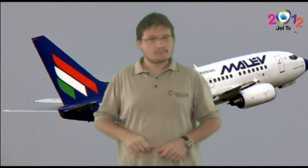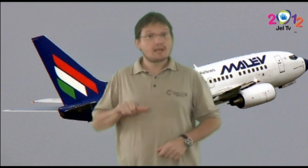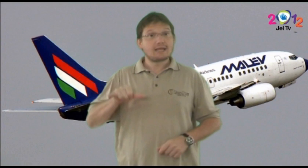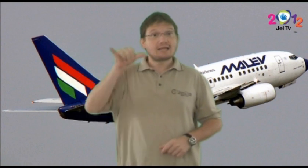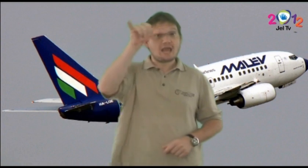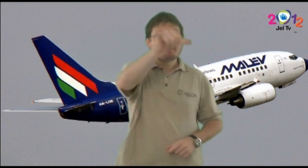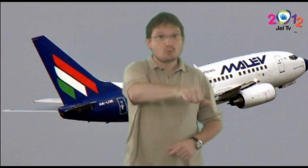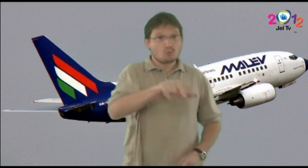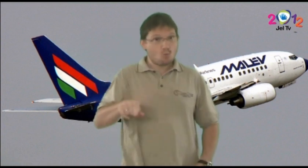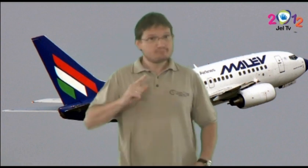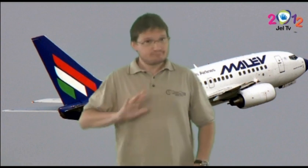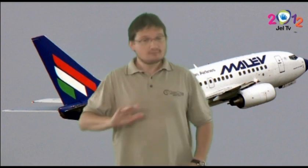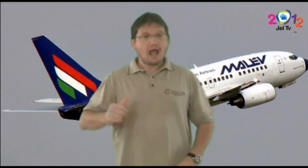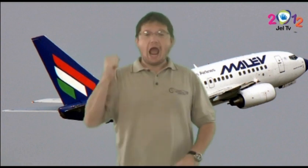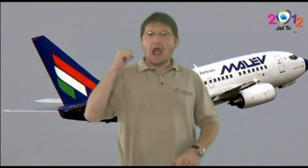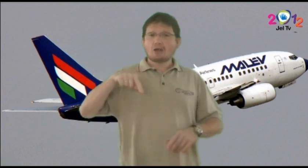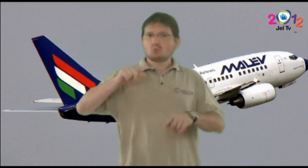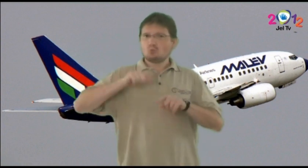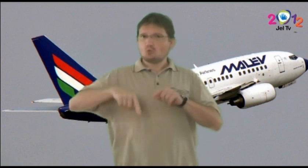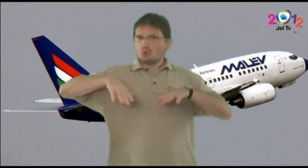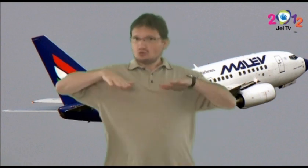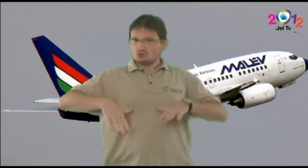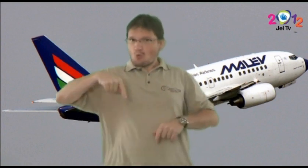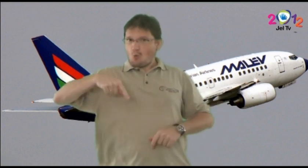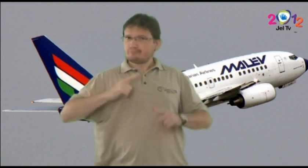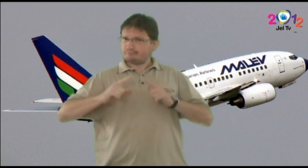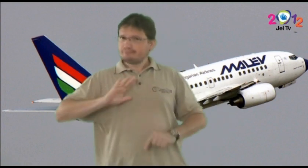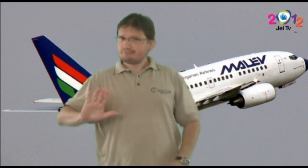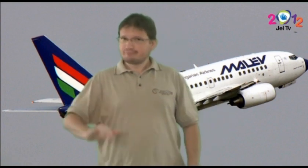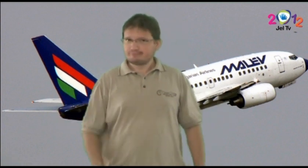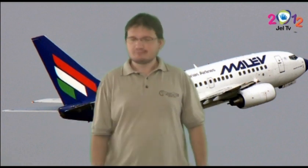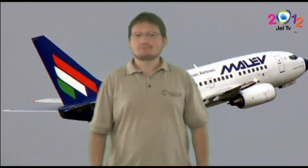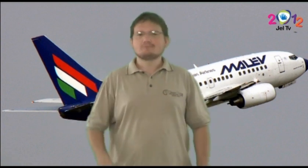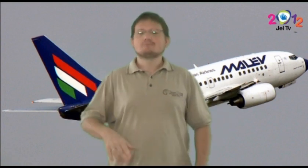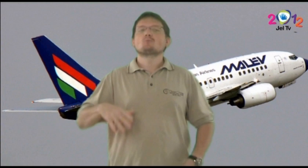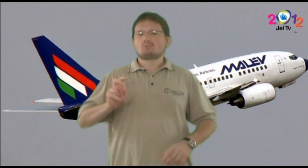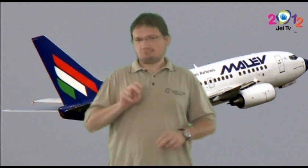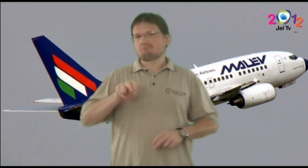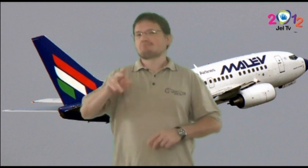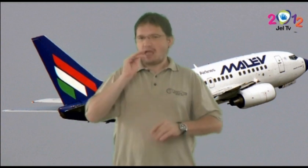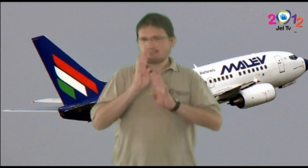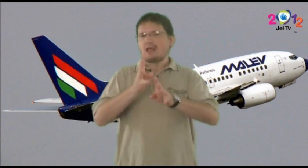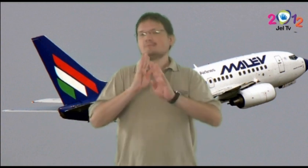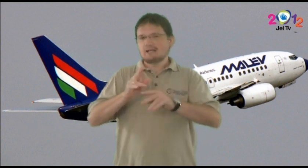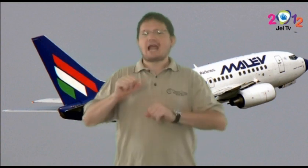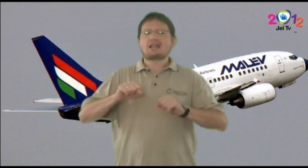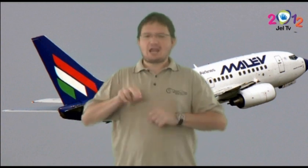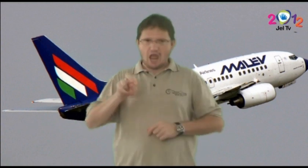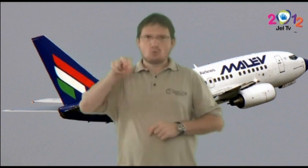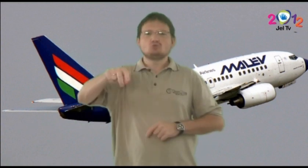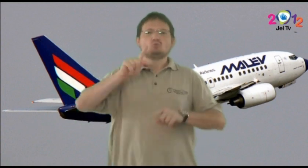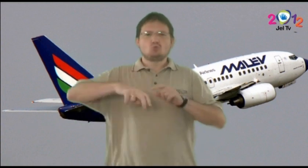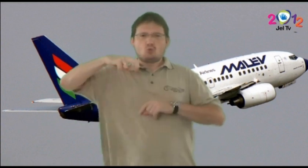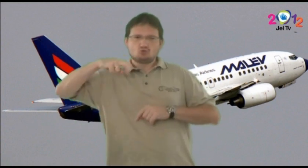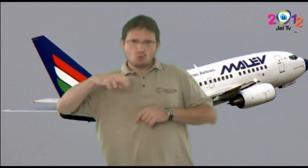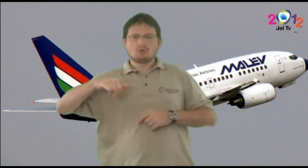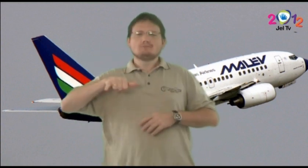Hátsó, utolsó ülésen szeretett ülni. Beszálltak, Kádár János leült az utolsó ülésre.